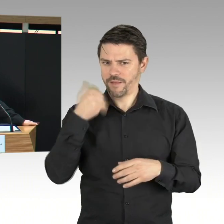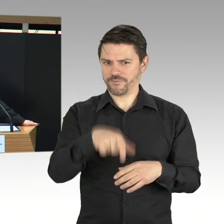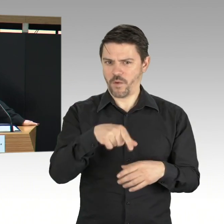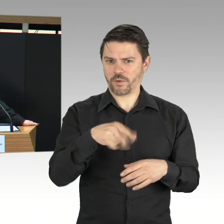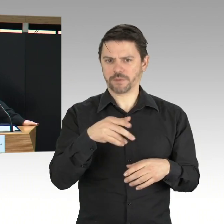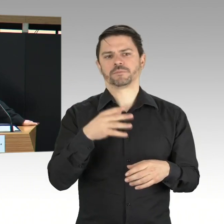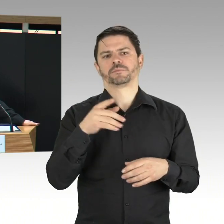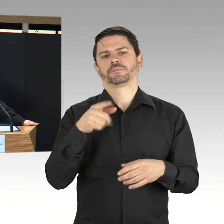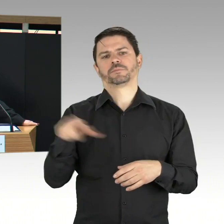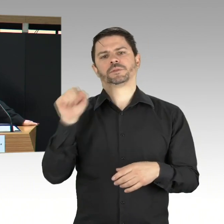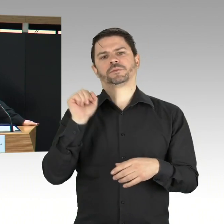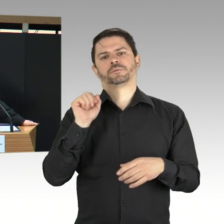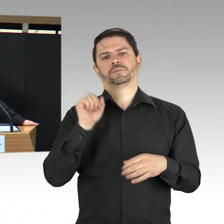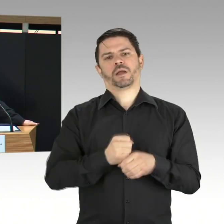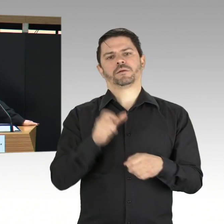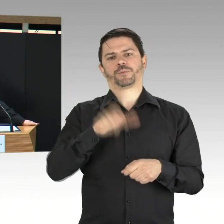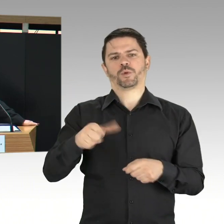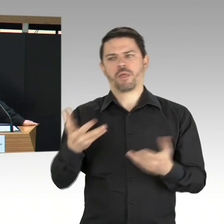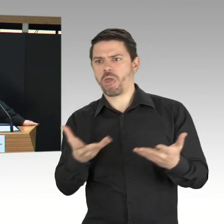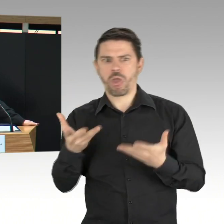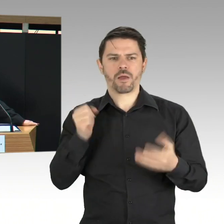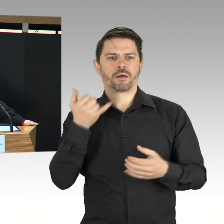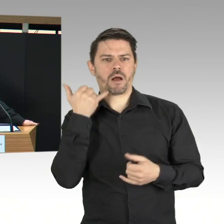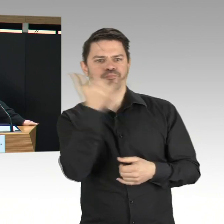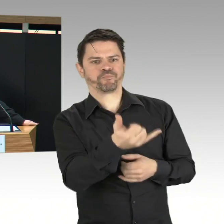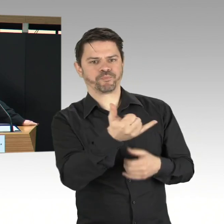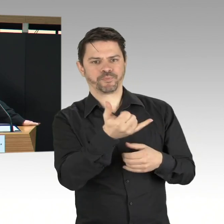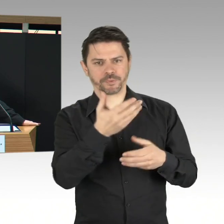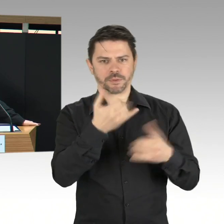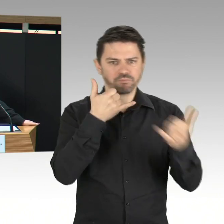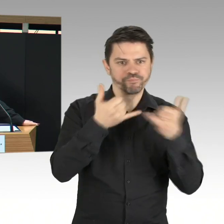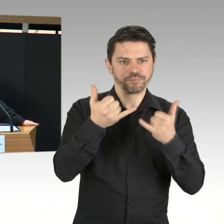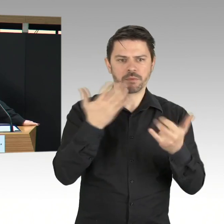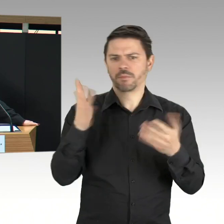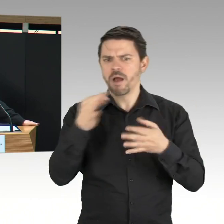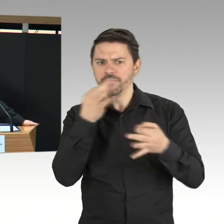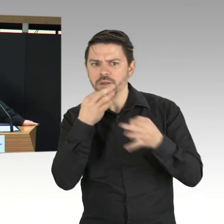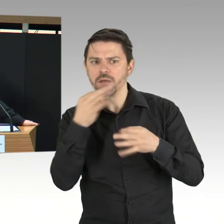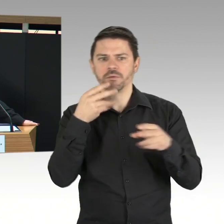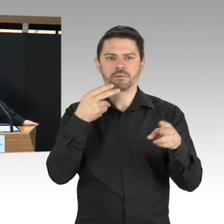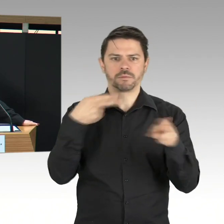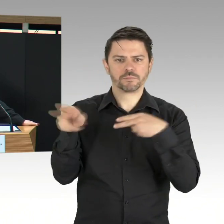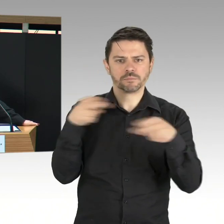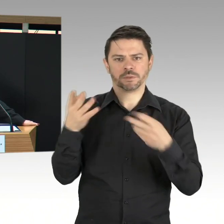eine Antwort parat hat, weil wir auch in der letzten Zeit viele kleine Vermieter haben, die fragen: